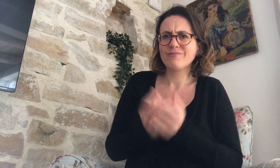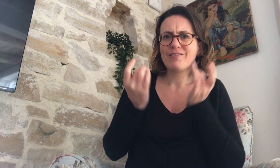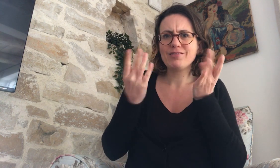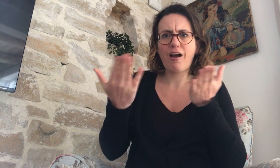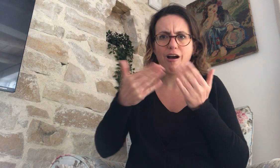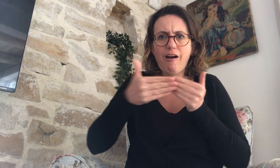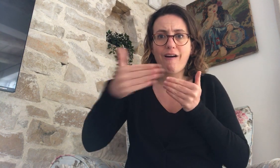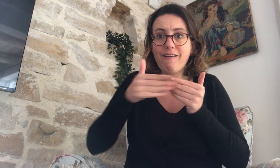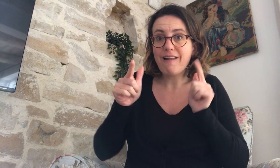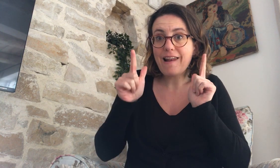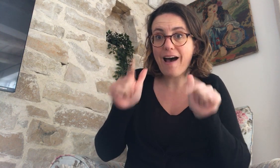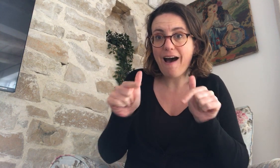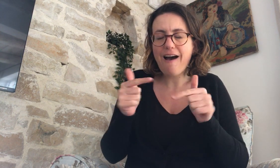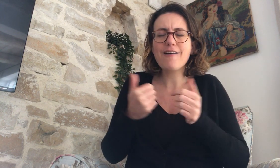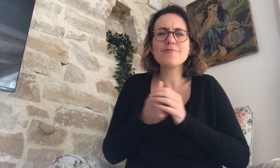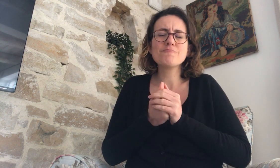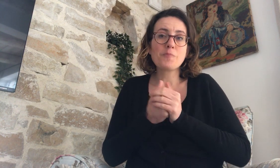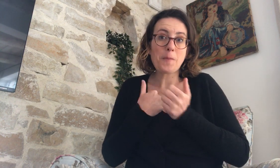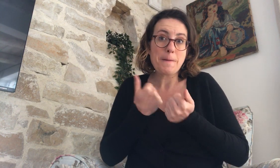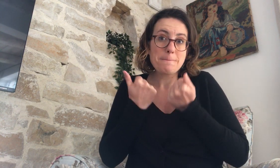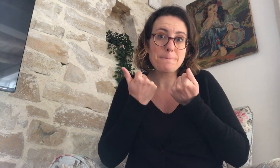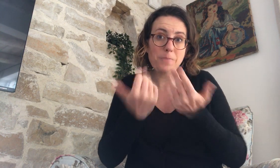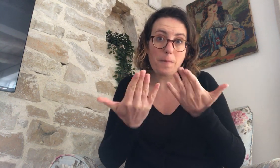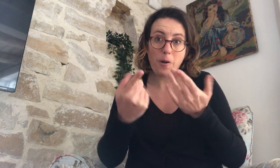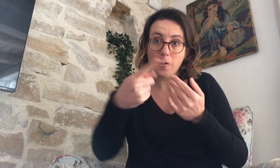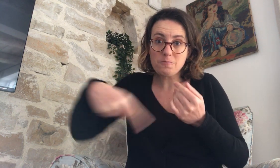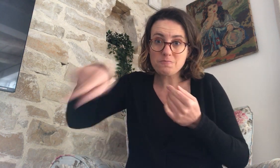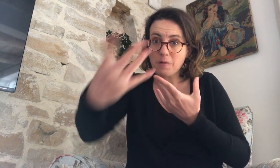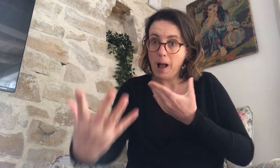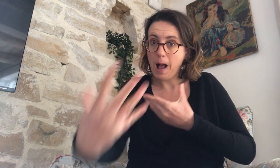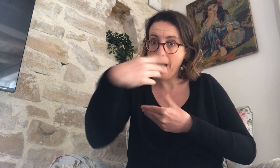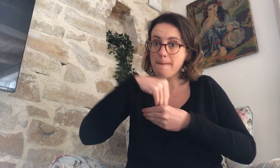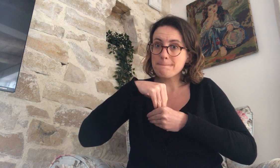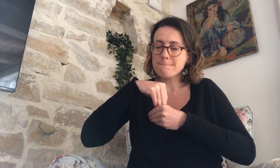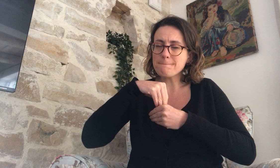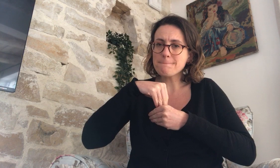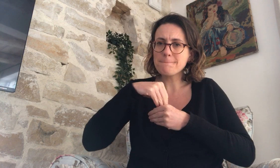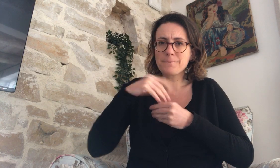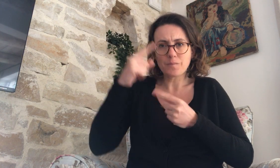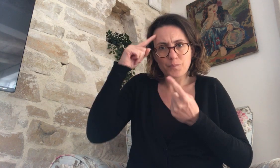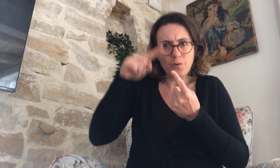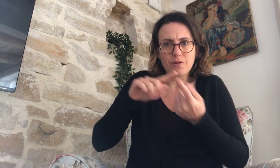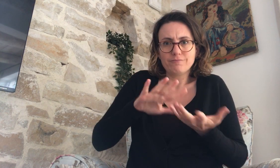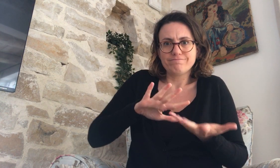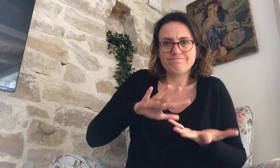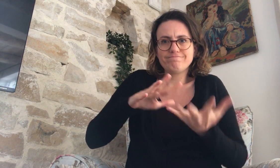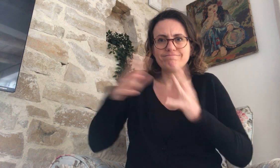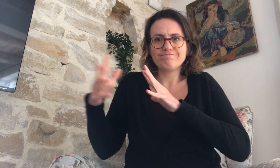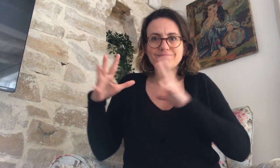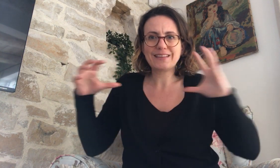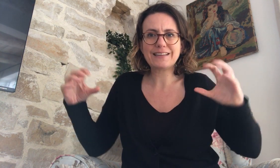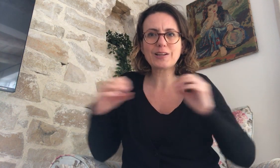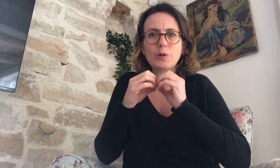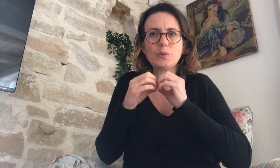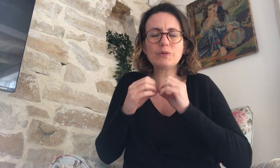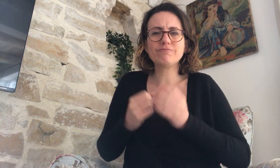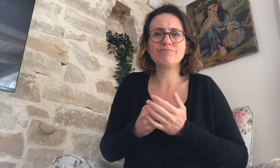Pour la période à venir, je vous propose de participer à l'évolution d'Inclood.